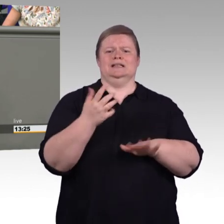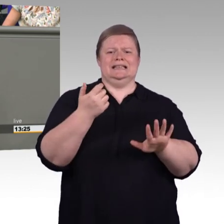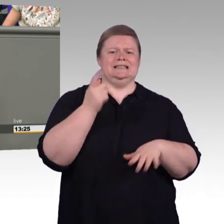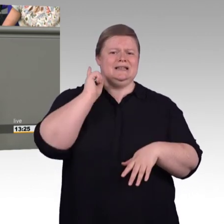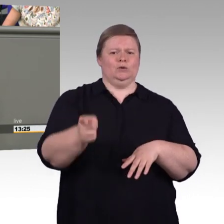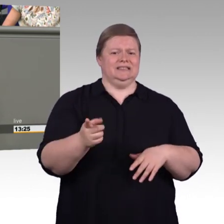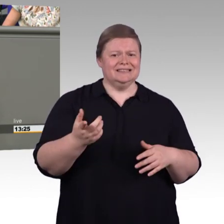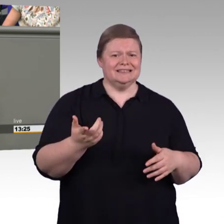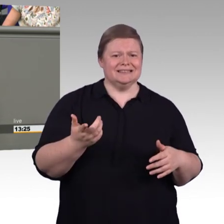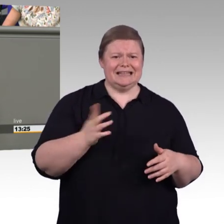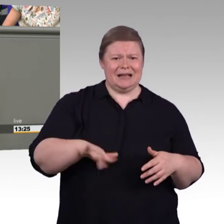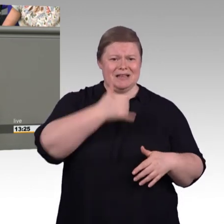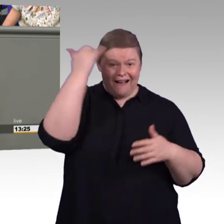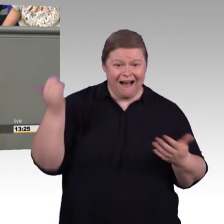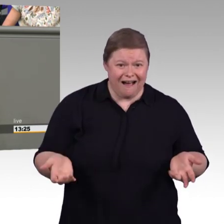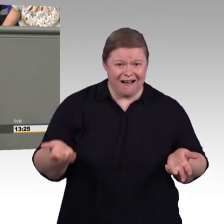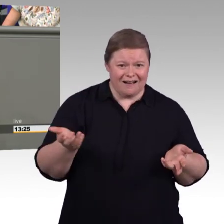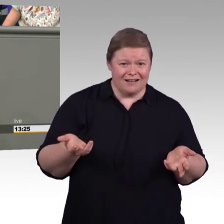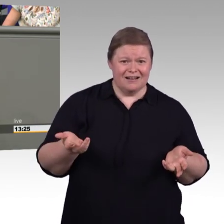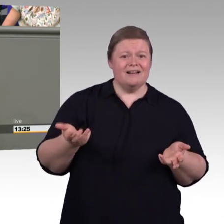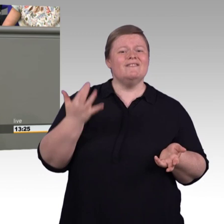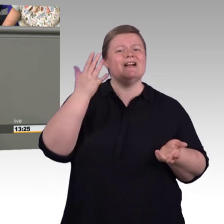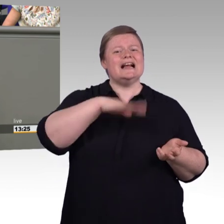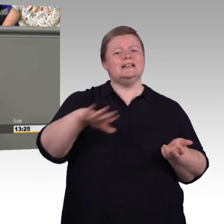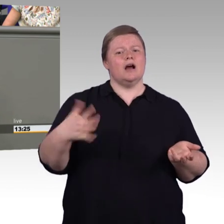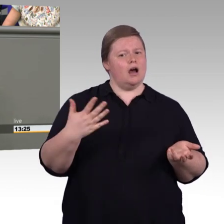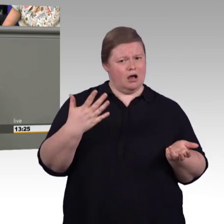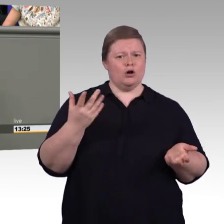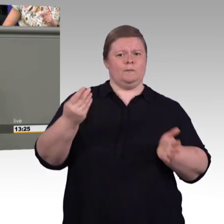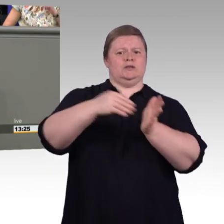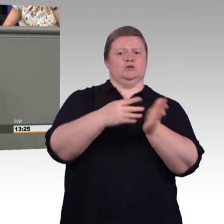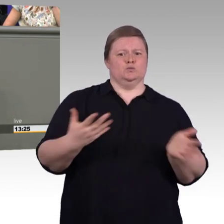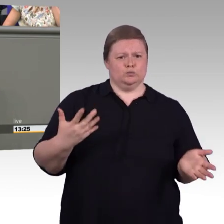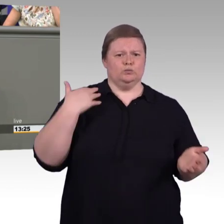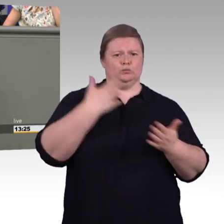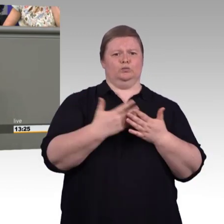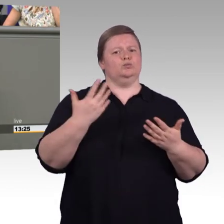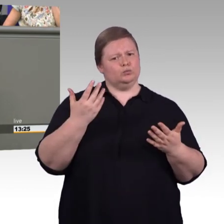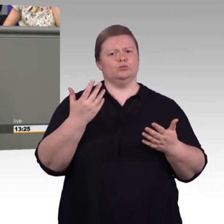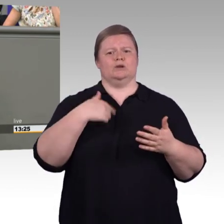wenn wir Kinderrechte im Grundgesetz verankern? Unsere Verfassung ist hauptsächlich der Werterahmen